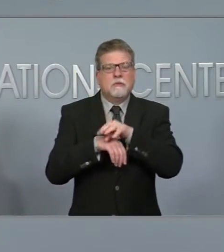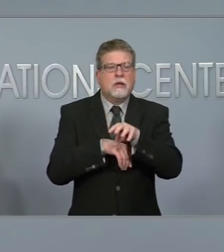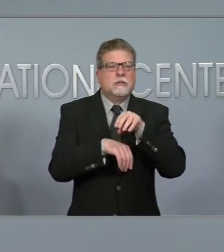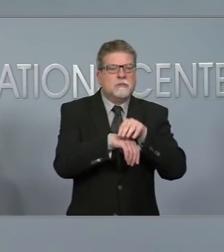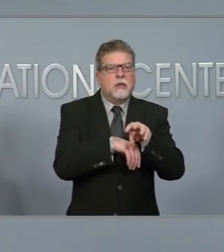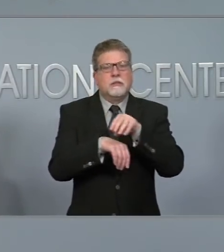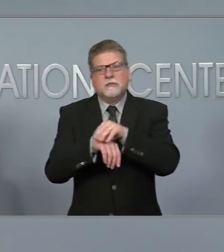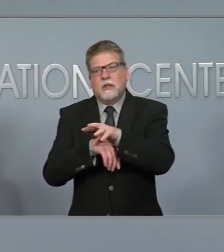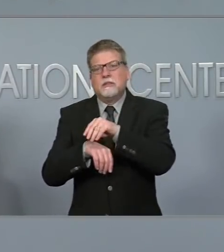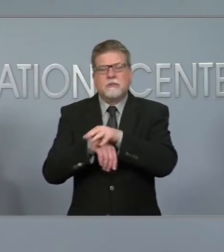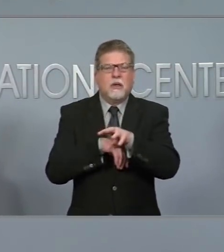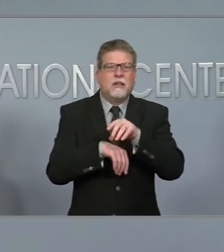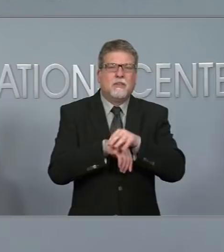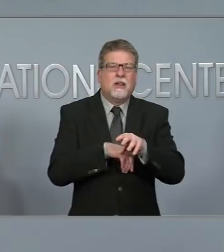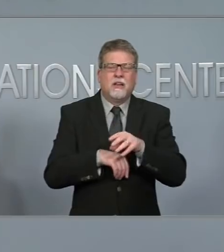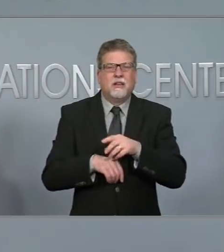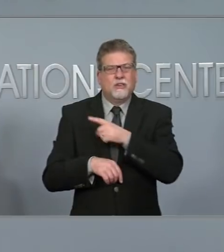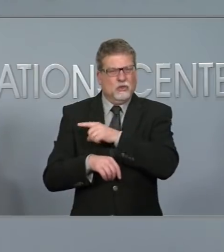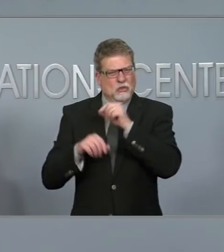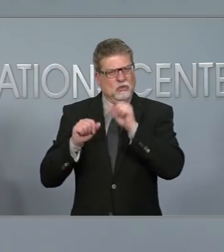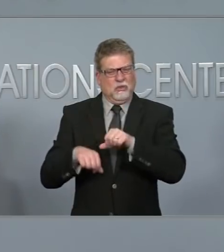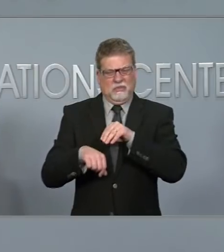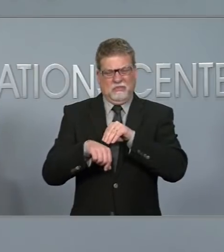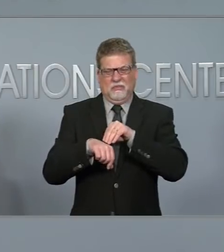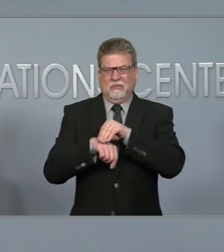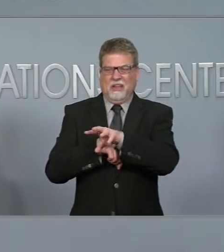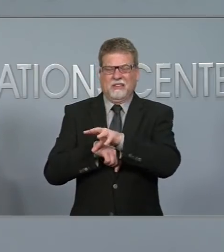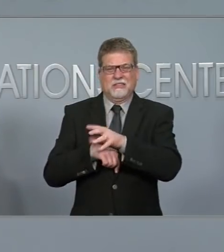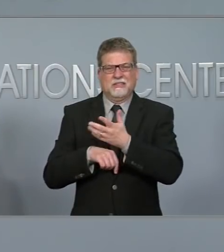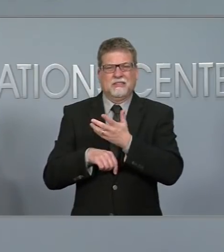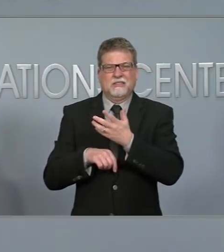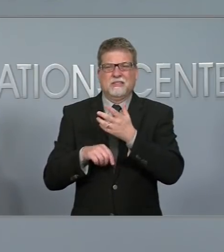No hábito, un requisito estatal durante muchos meses.